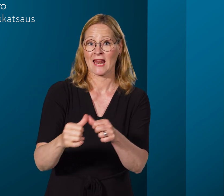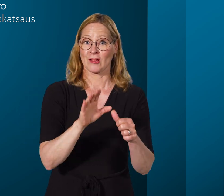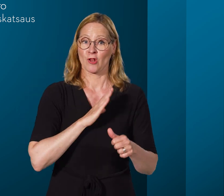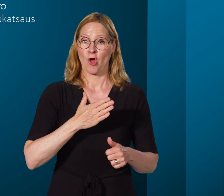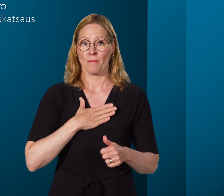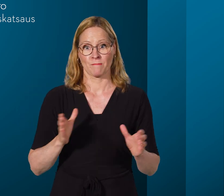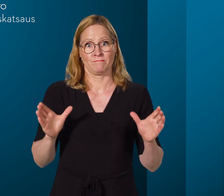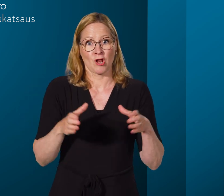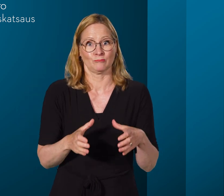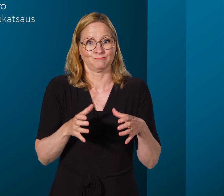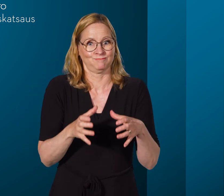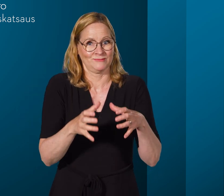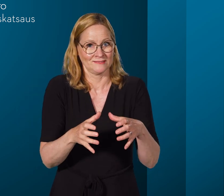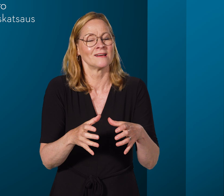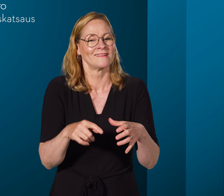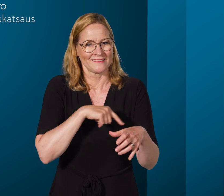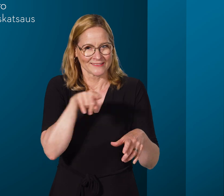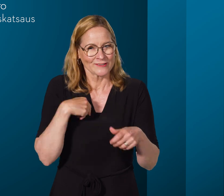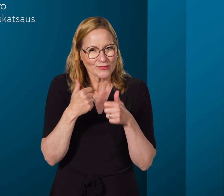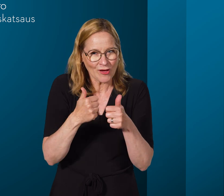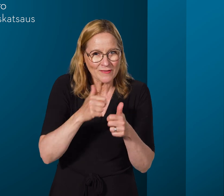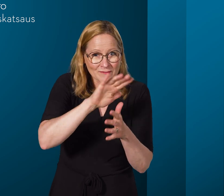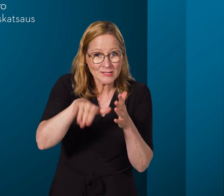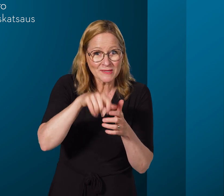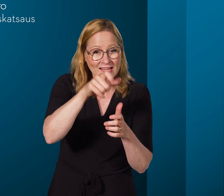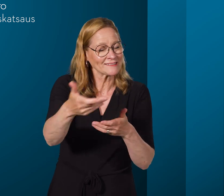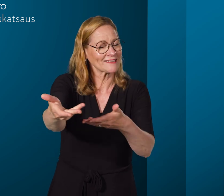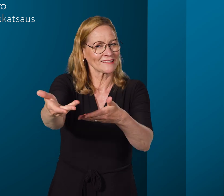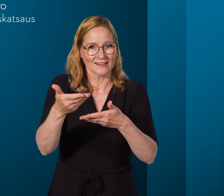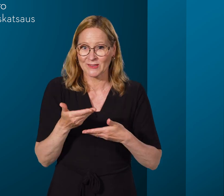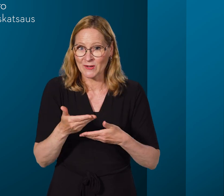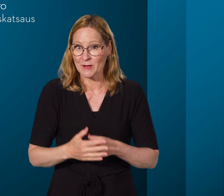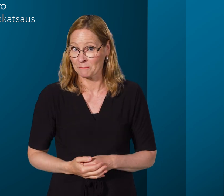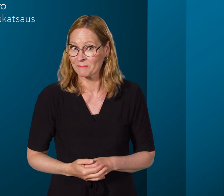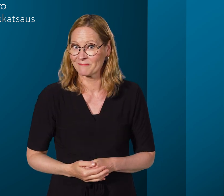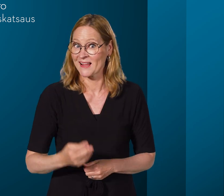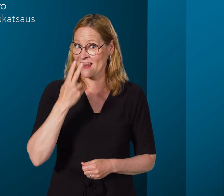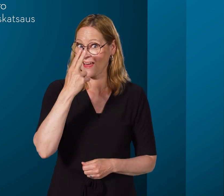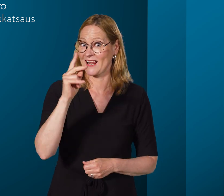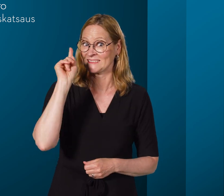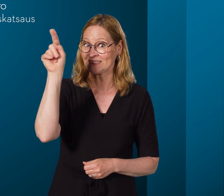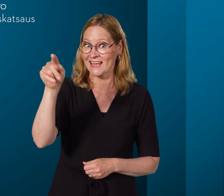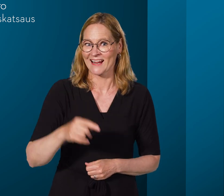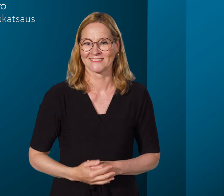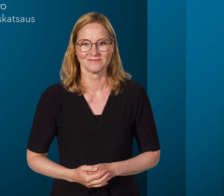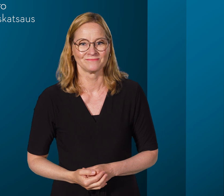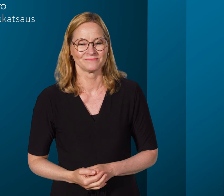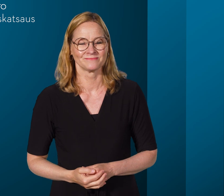ja liitolla on oma blokki, johon toivotamme viittomakieliset tervetulleiksi. Nähdään siellä!